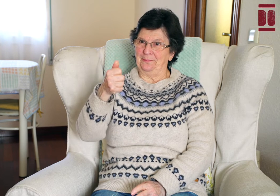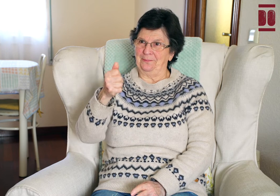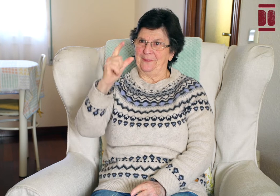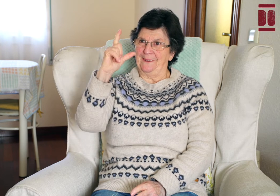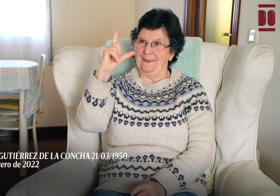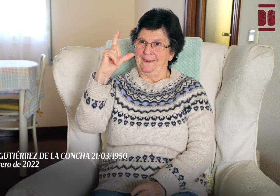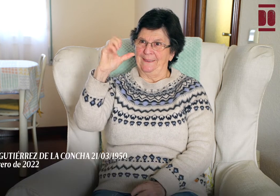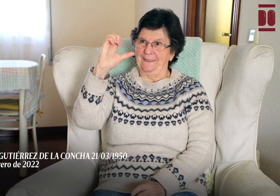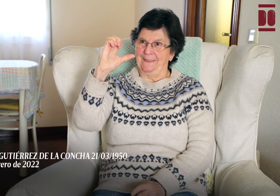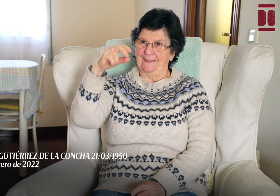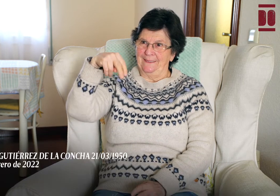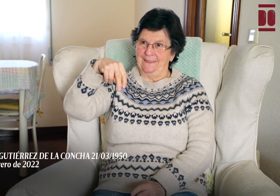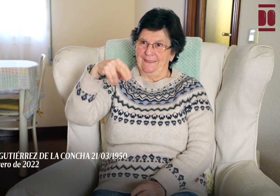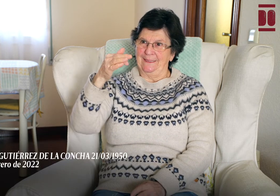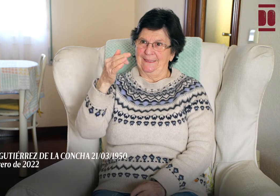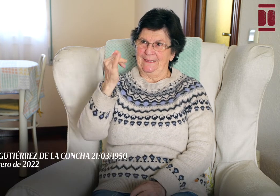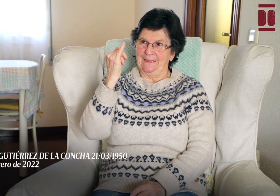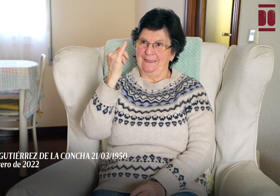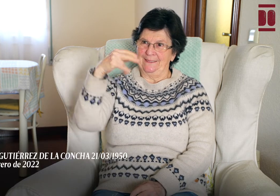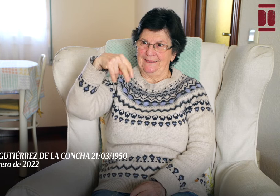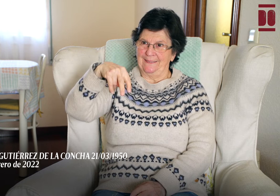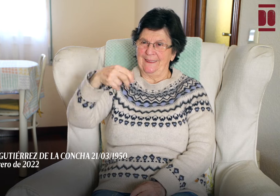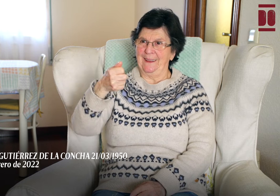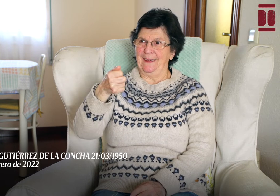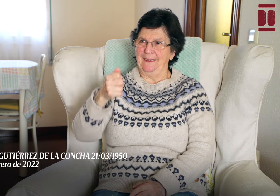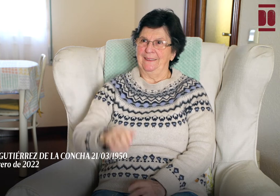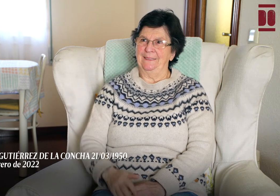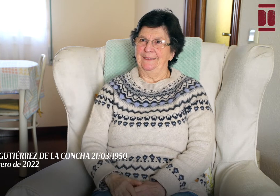Me llamo Valentina.